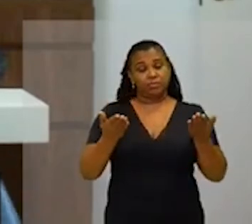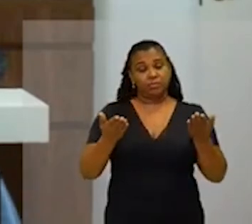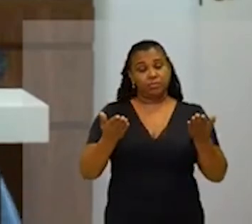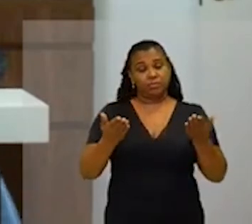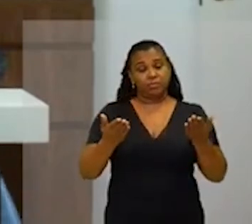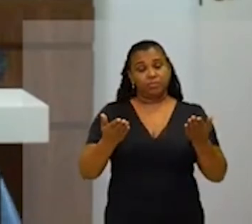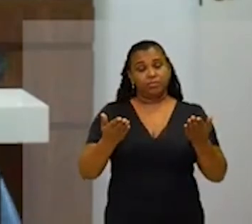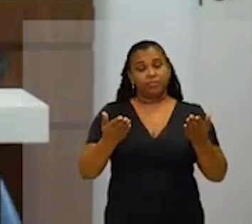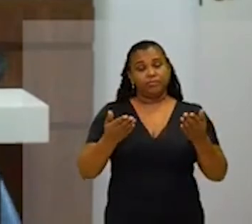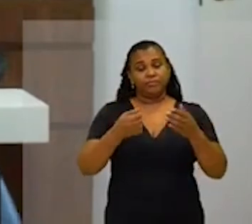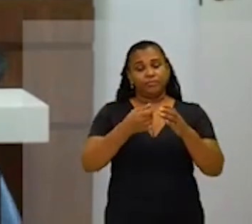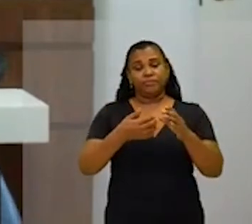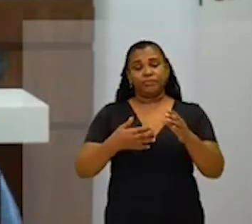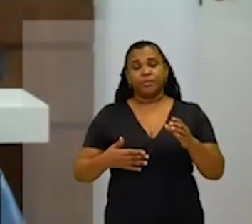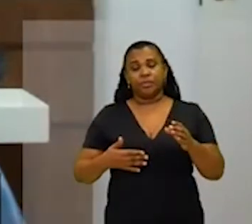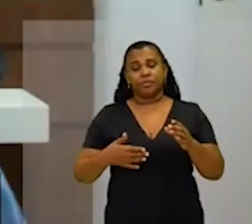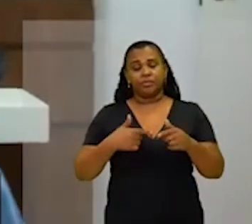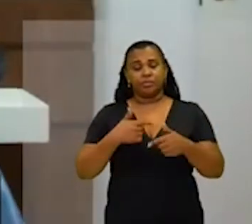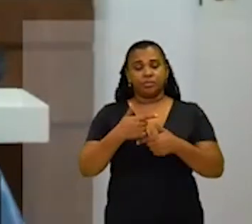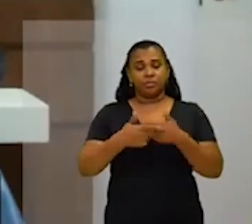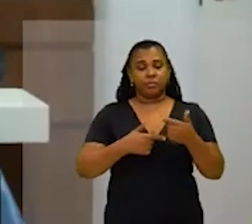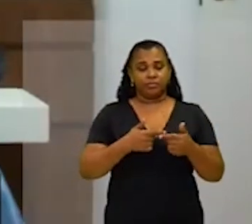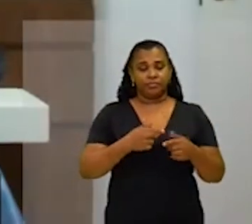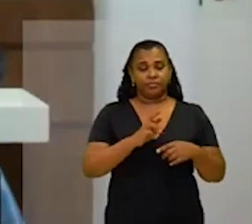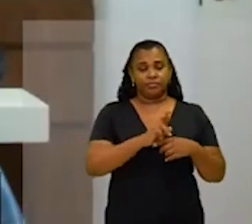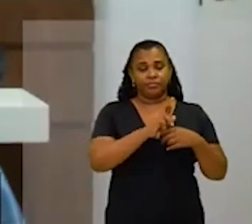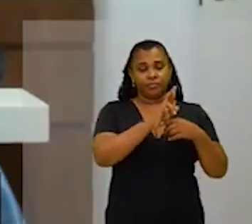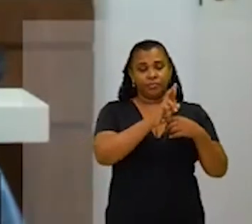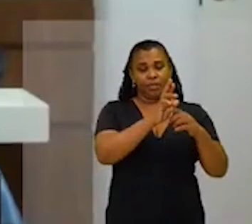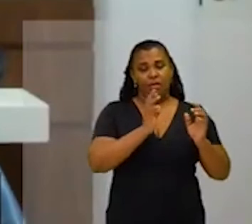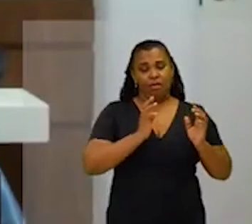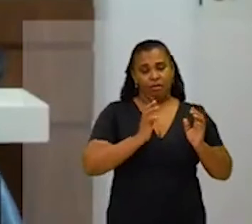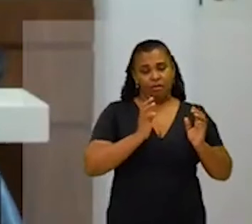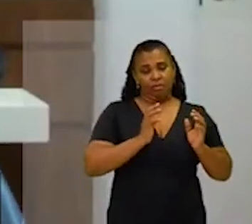é dependente dos ricos teriam melhor condição de operação do que representantes próprio e